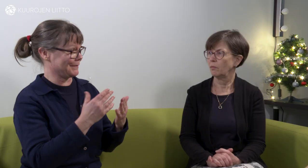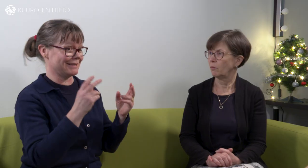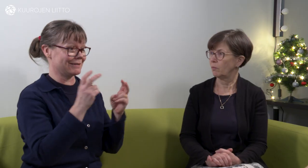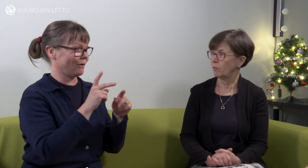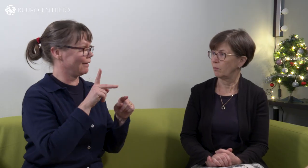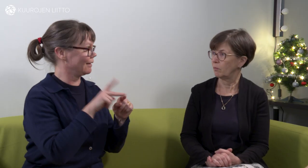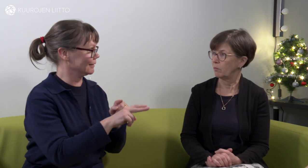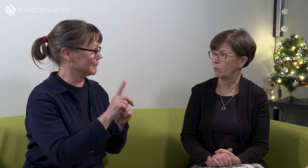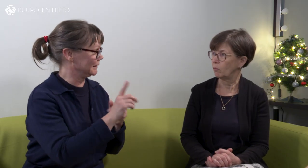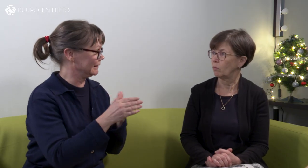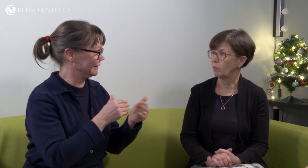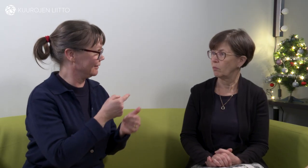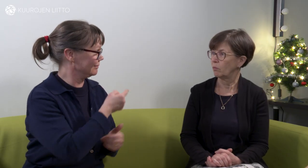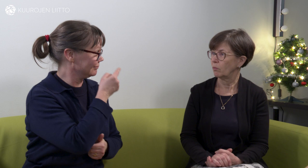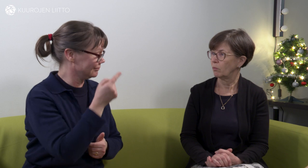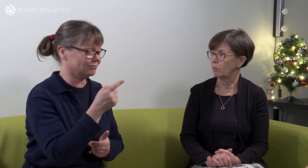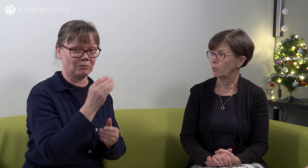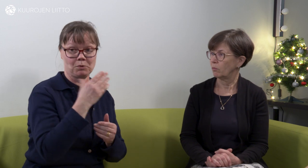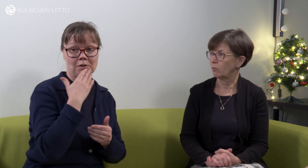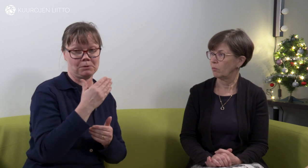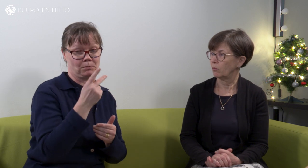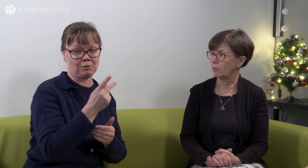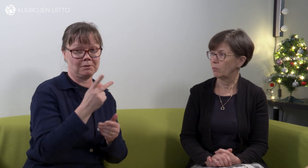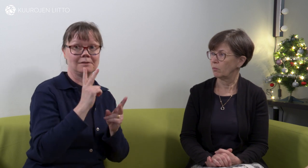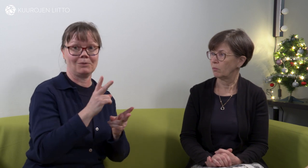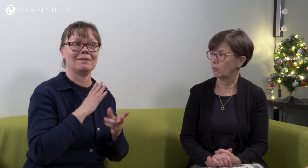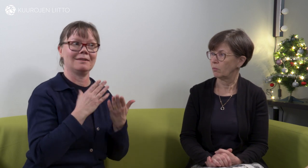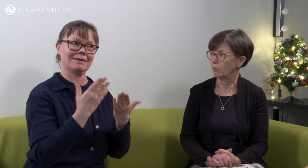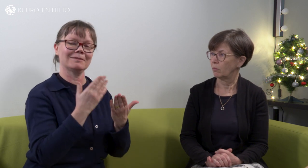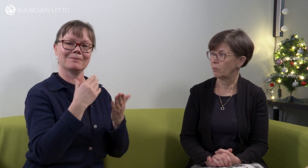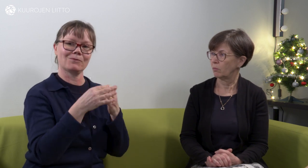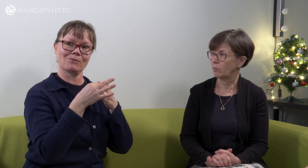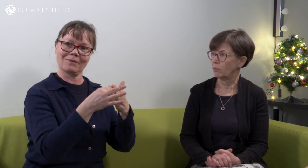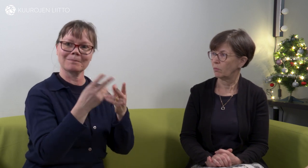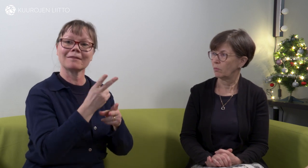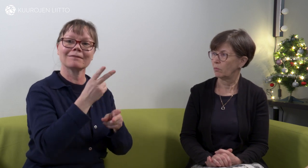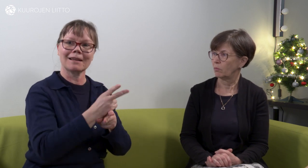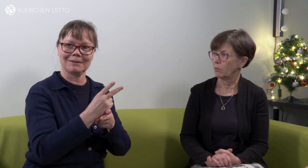Tämä onkin hyvä kysymys, ja yleinen ohjeistus on varata -